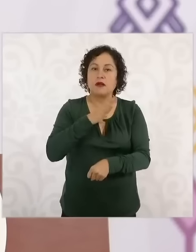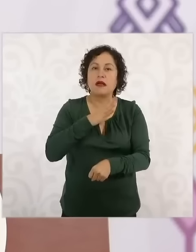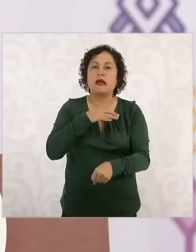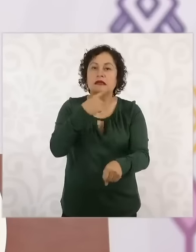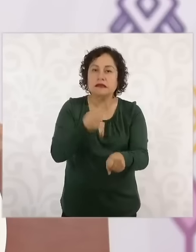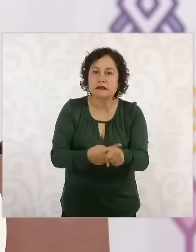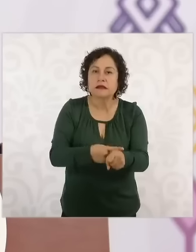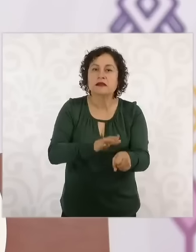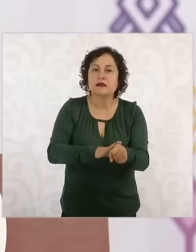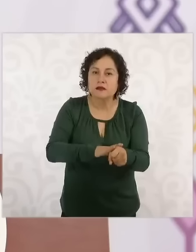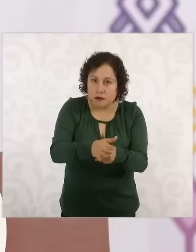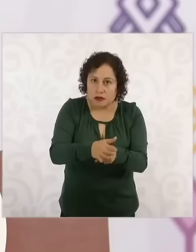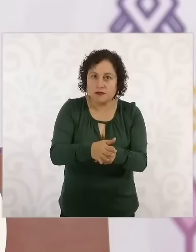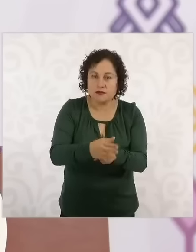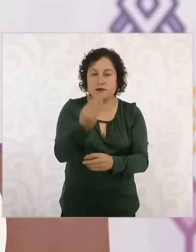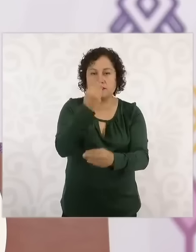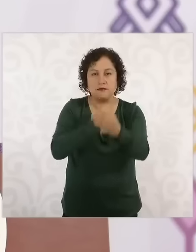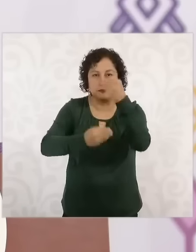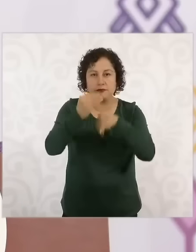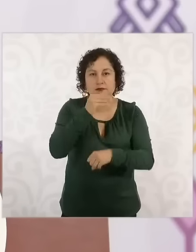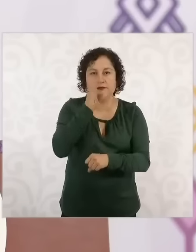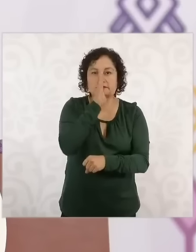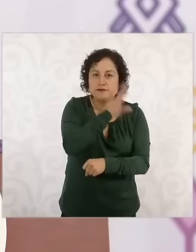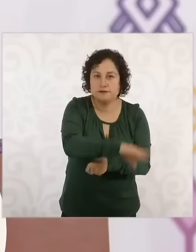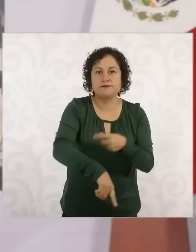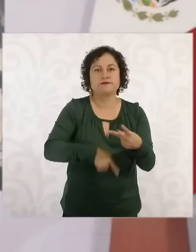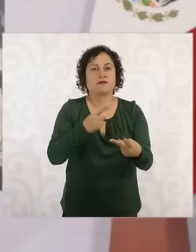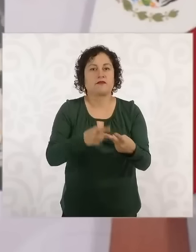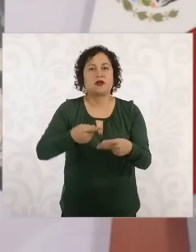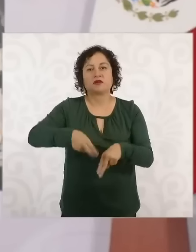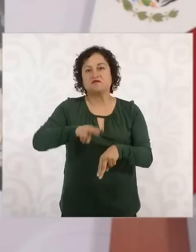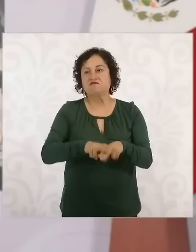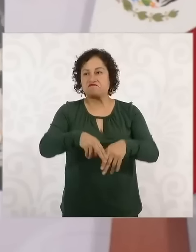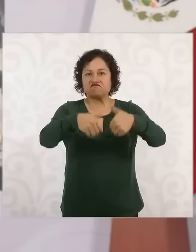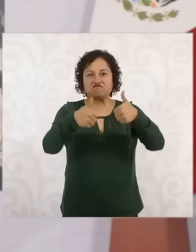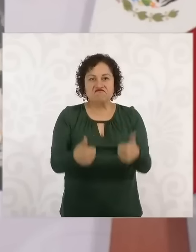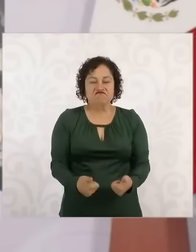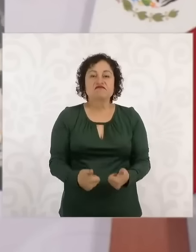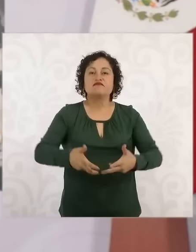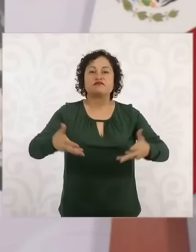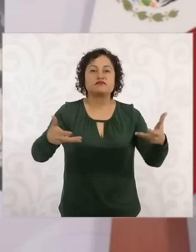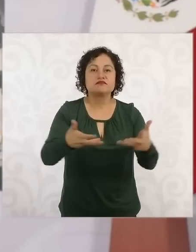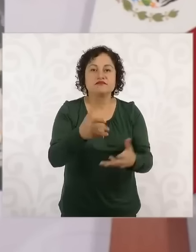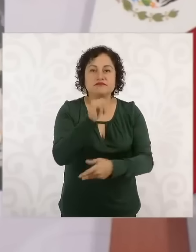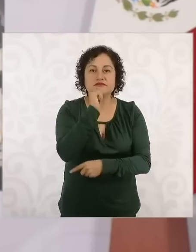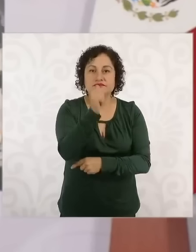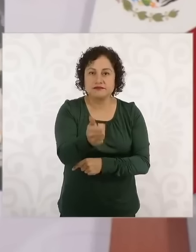Se promovió también durante todo el periodo neoliberal el consumo de productos chatarra.